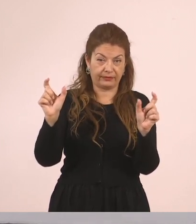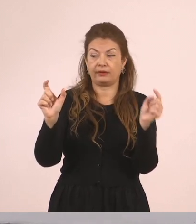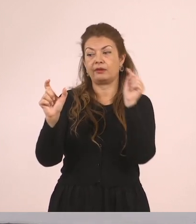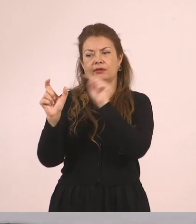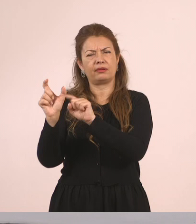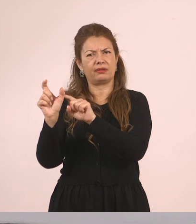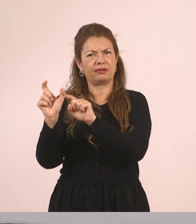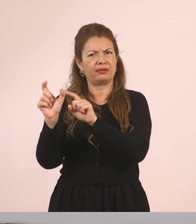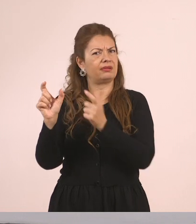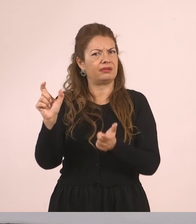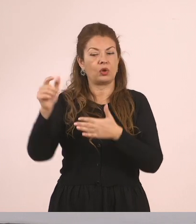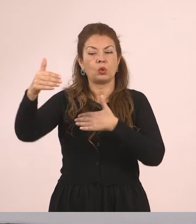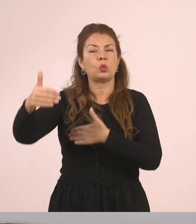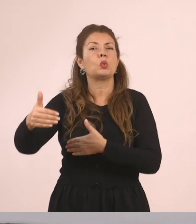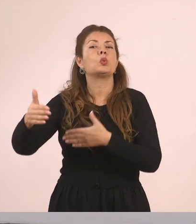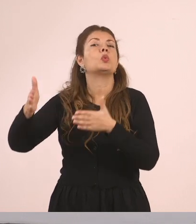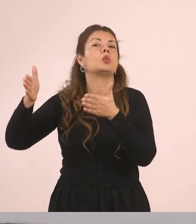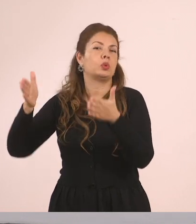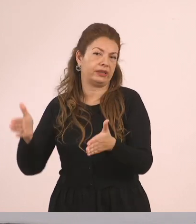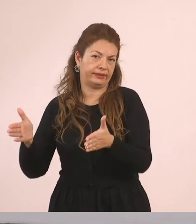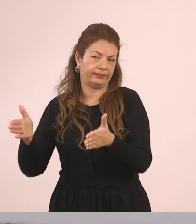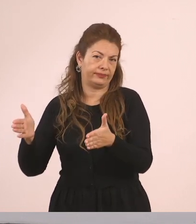...και τη λεξούλα κουτί.